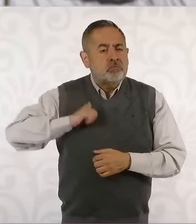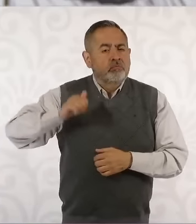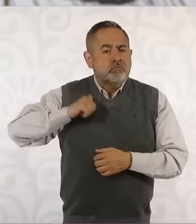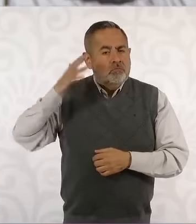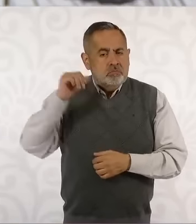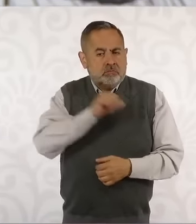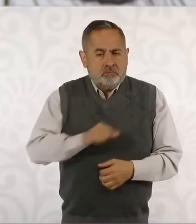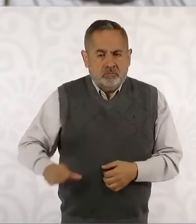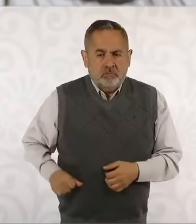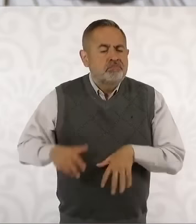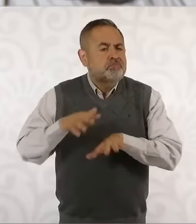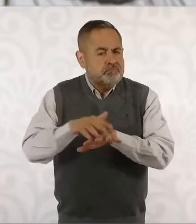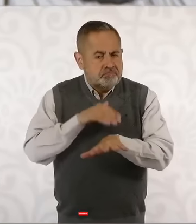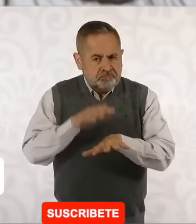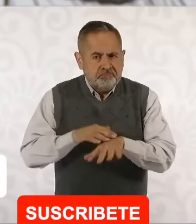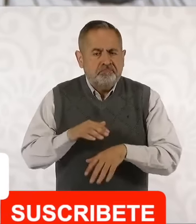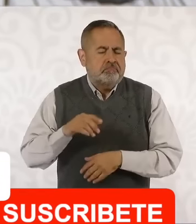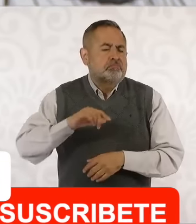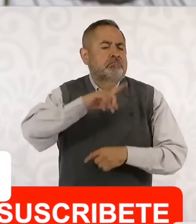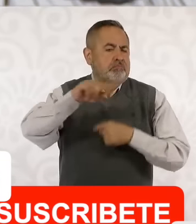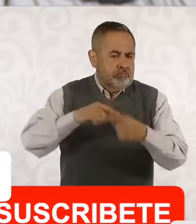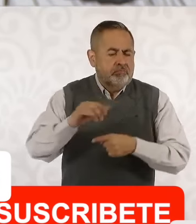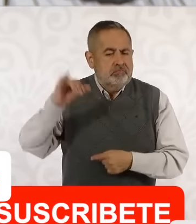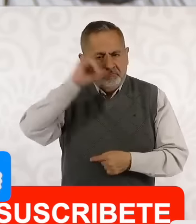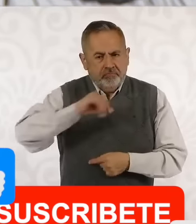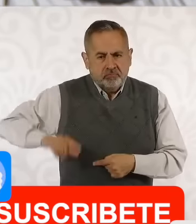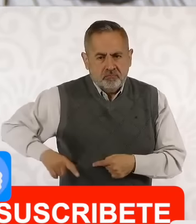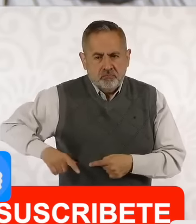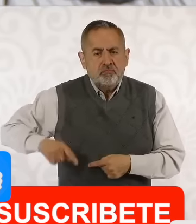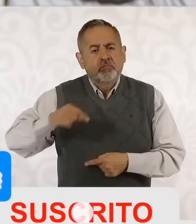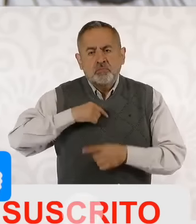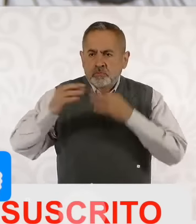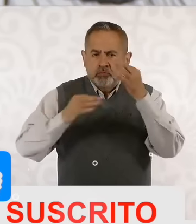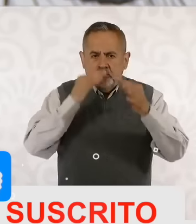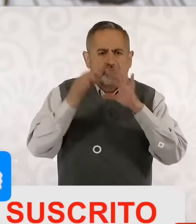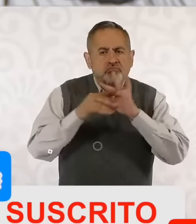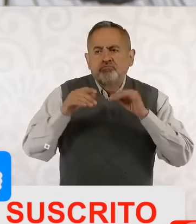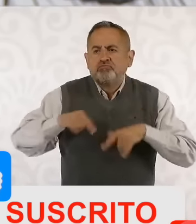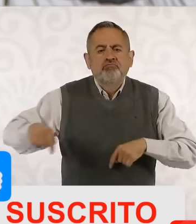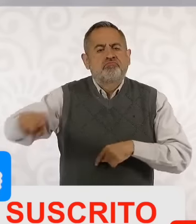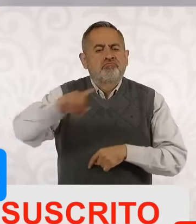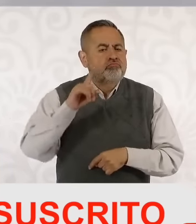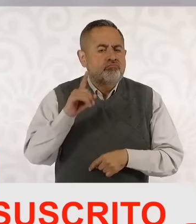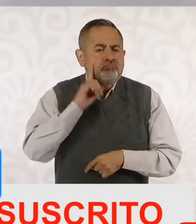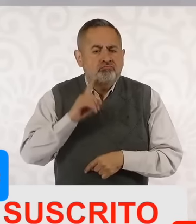hicimos algo en la jefatura de gobierno, hice una campaña con las jóvenes en con los jóvenes,